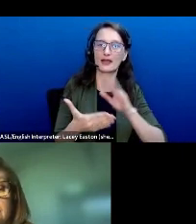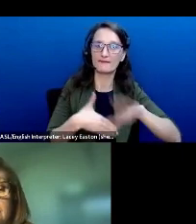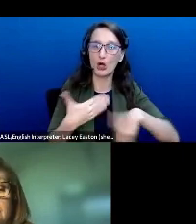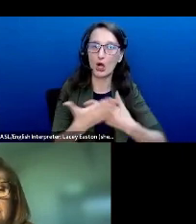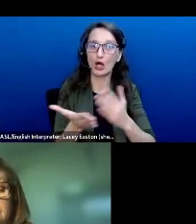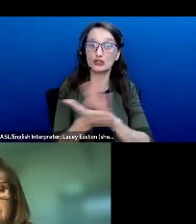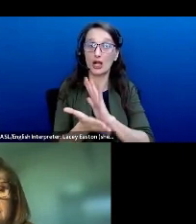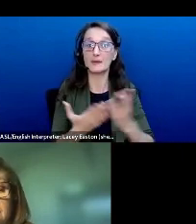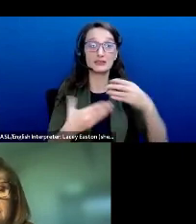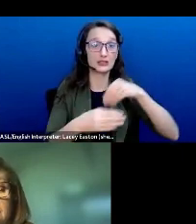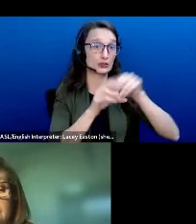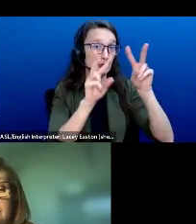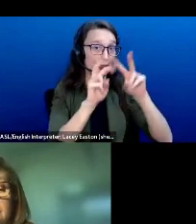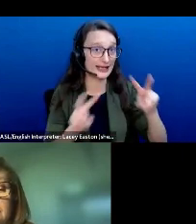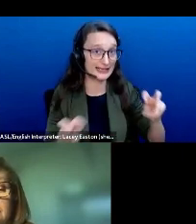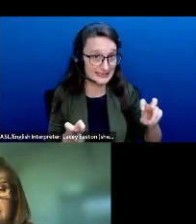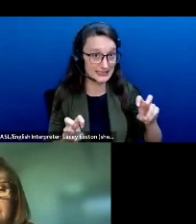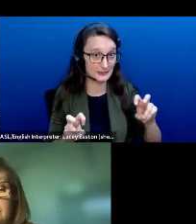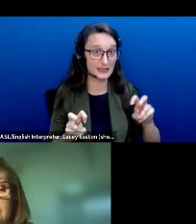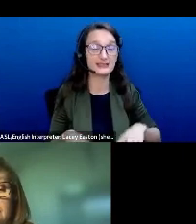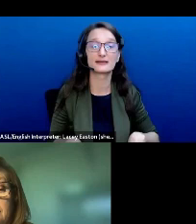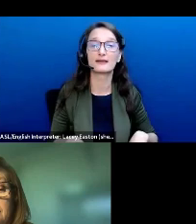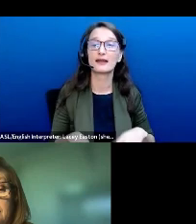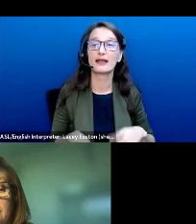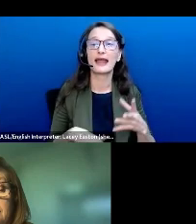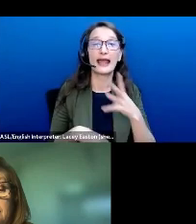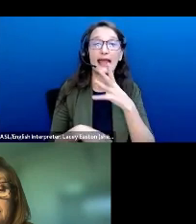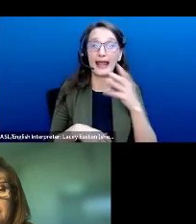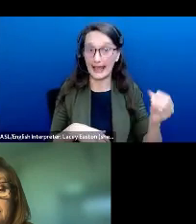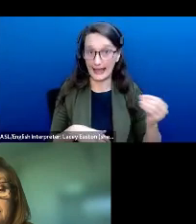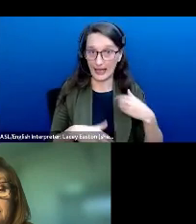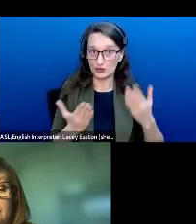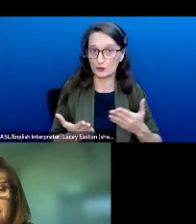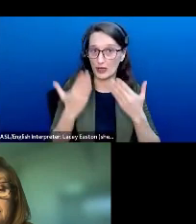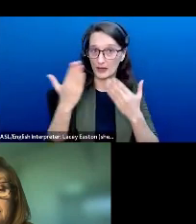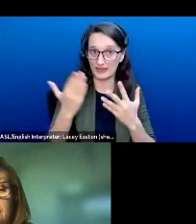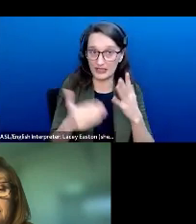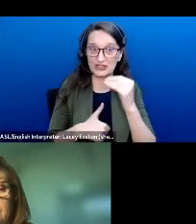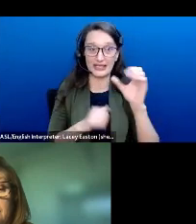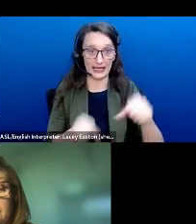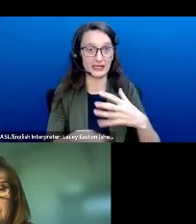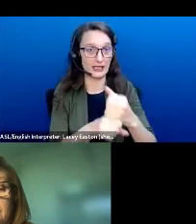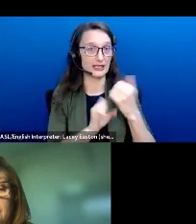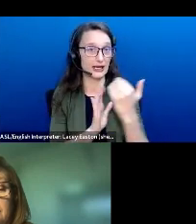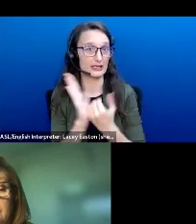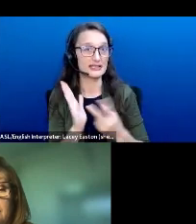para esa fecha y las recomendaciones y una lista de testigos y su área general de testimonio